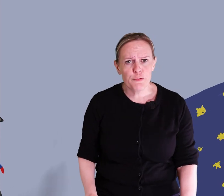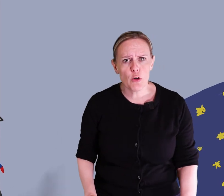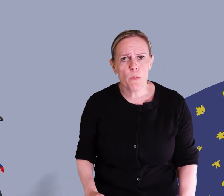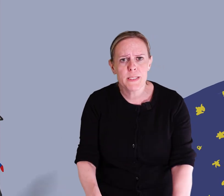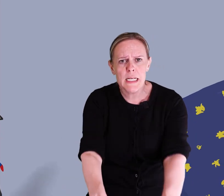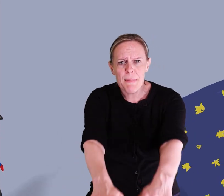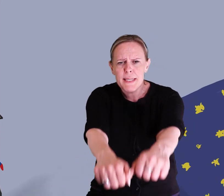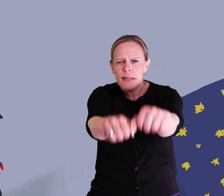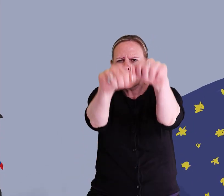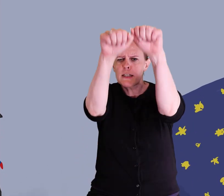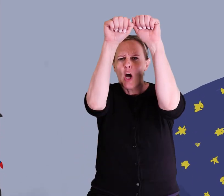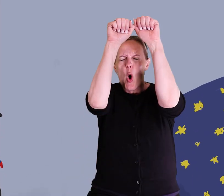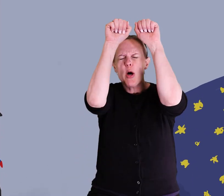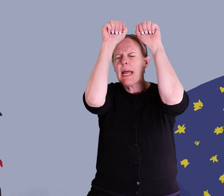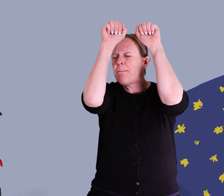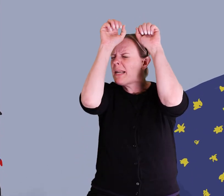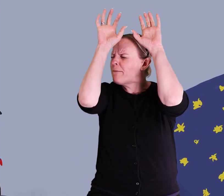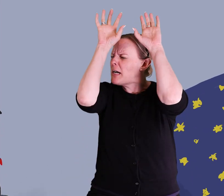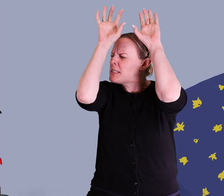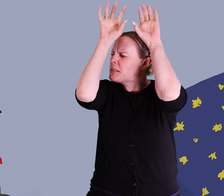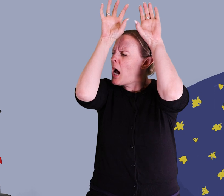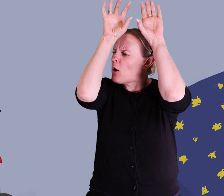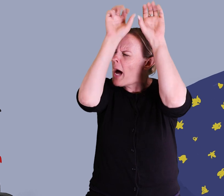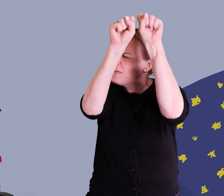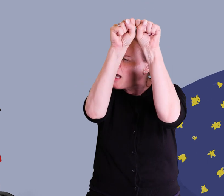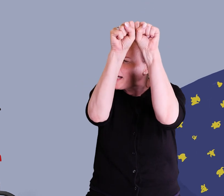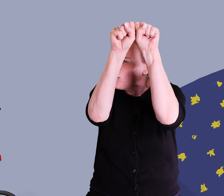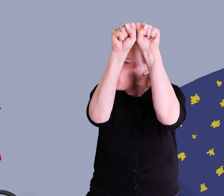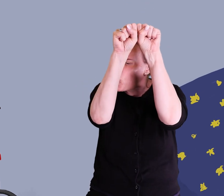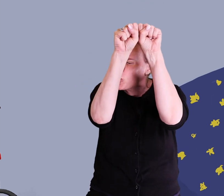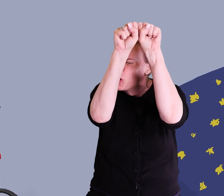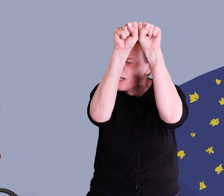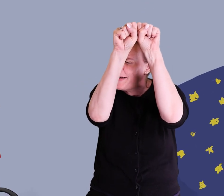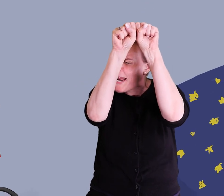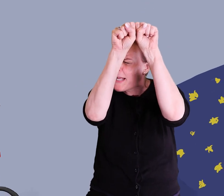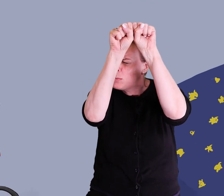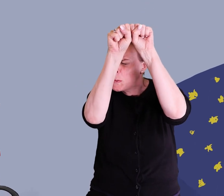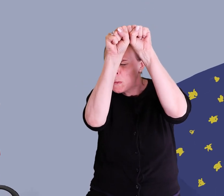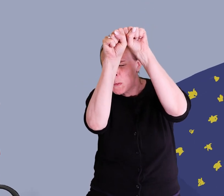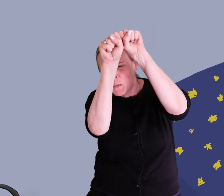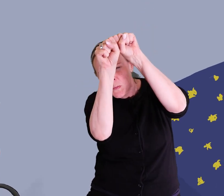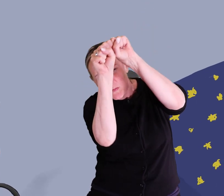lyfter upp sina bägge tassar och greppar ett fast tag om handtaget och trycker ner den